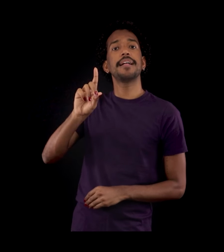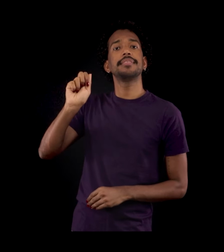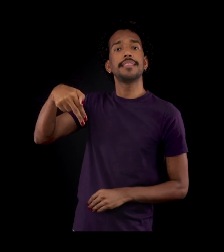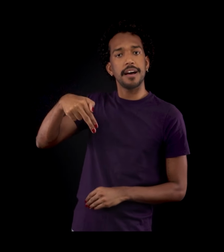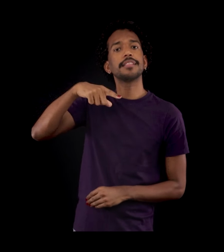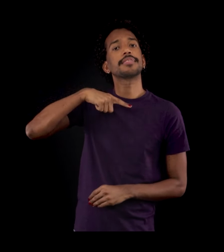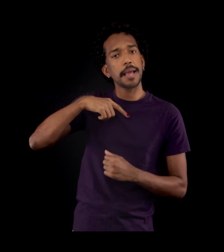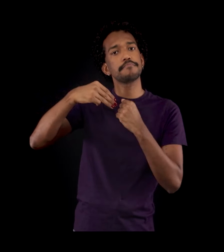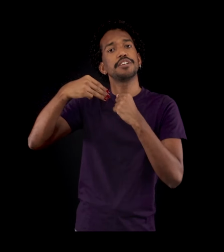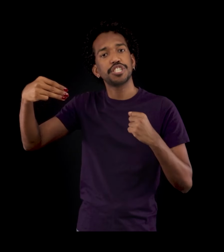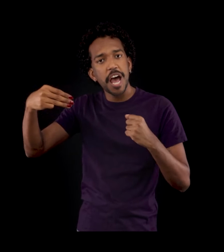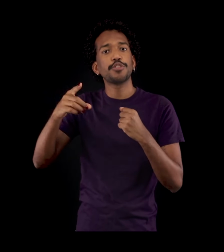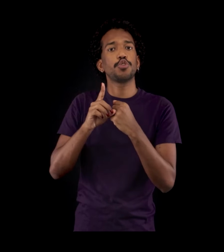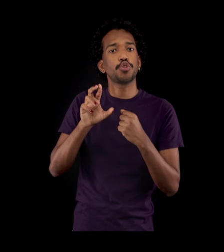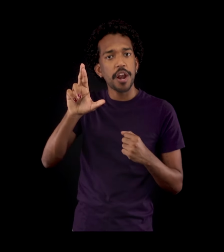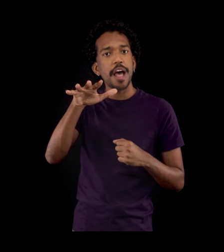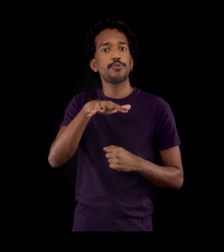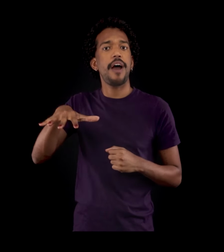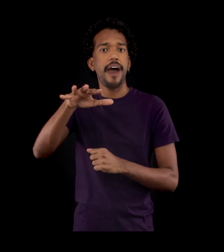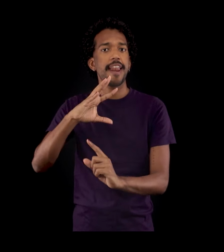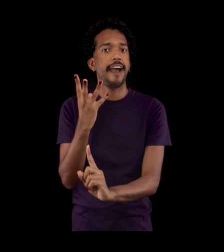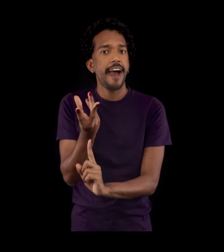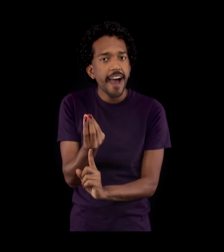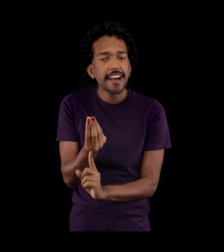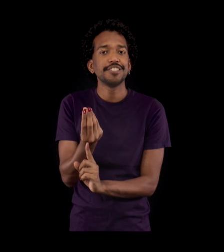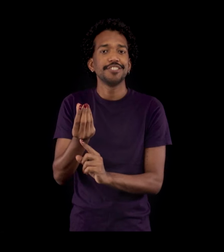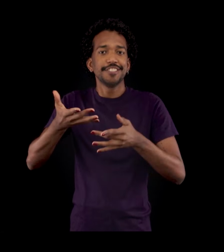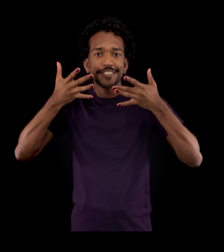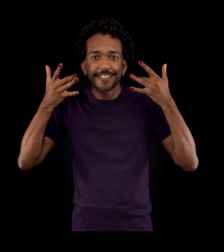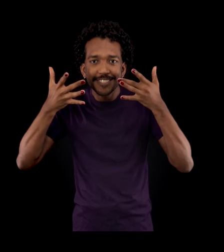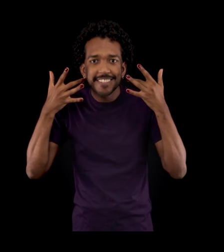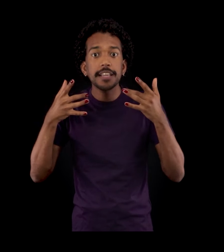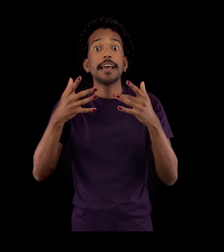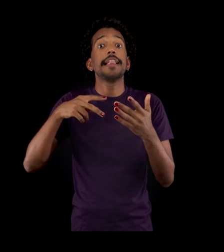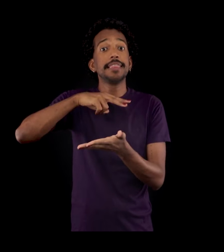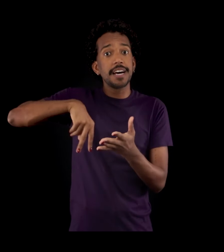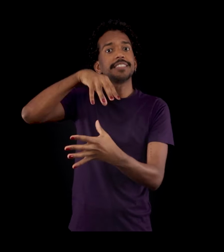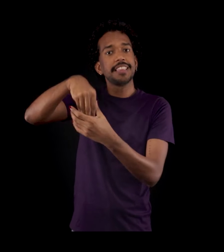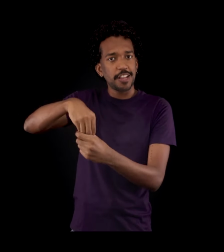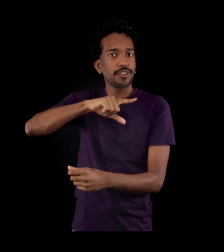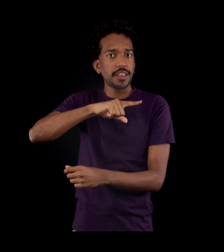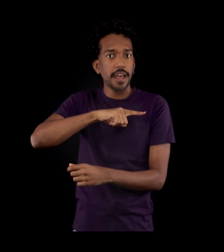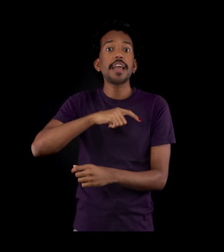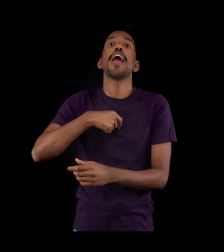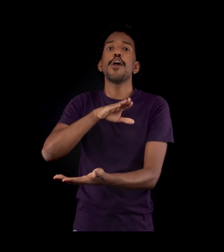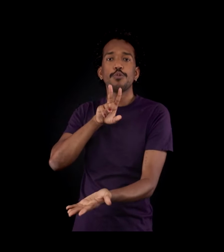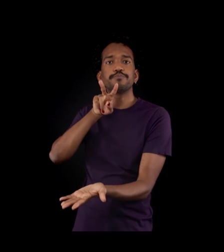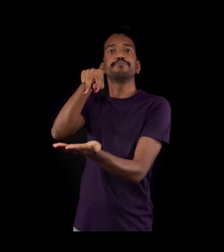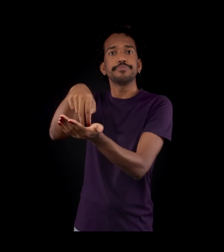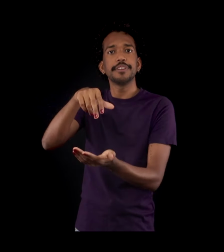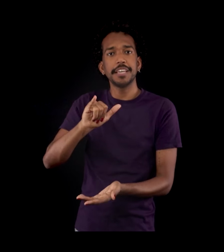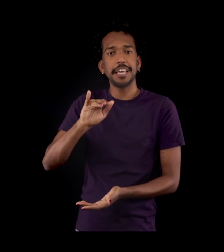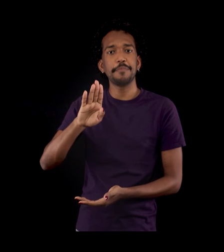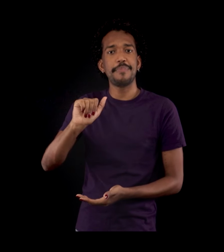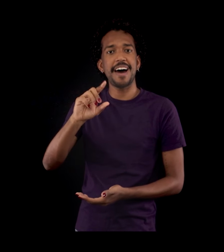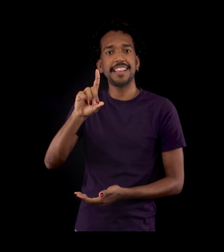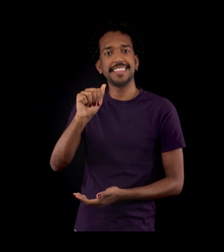tem mestrado e doutorado em artes teatrais – e a dança é uma das disciplinas.” Eu, aí, fui para Ibadan.